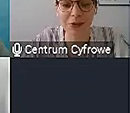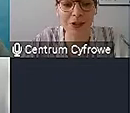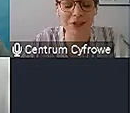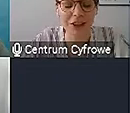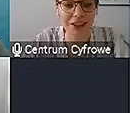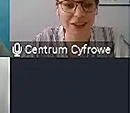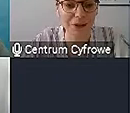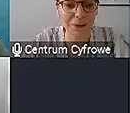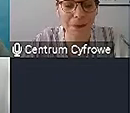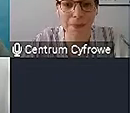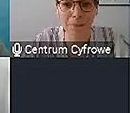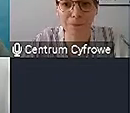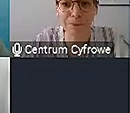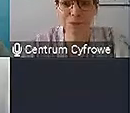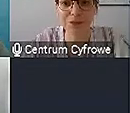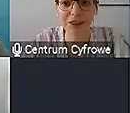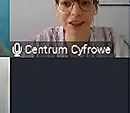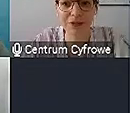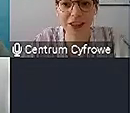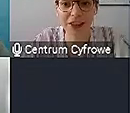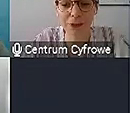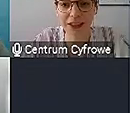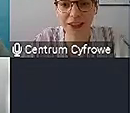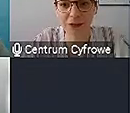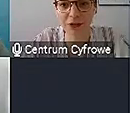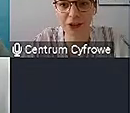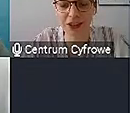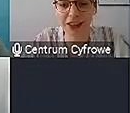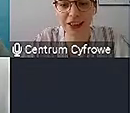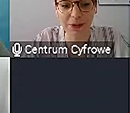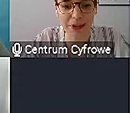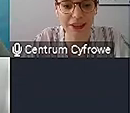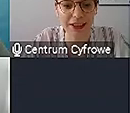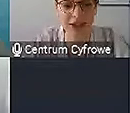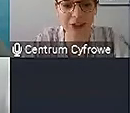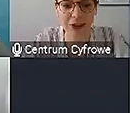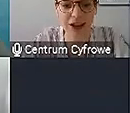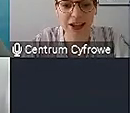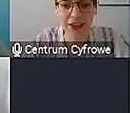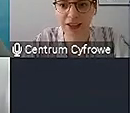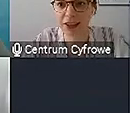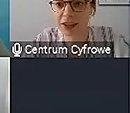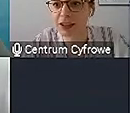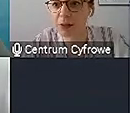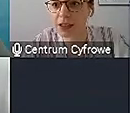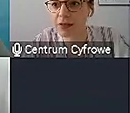warsztaty z kompetencji cyfrowych - do końca lipca. Także na to państwa serdecznie zapraszam